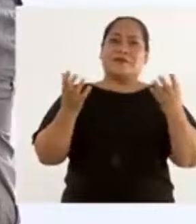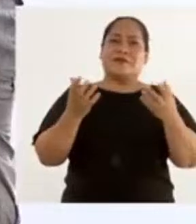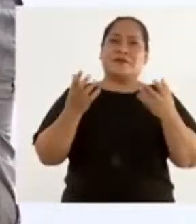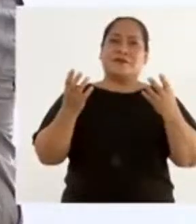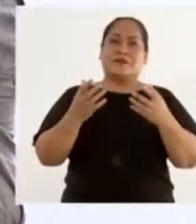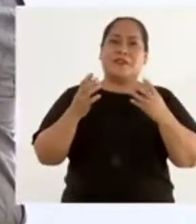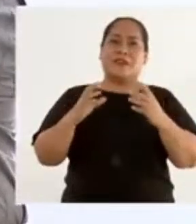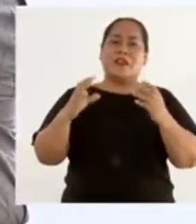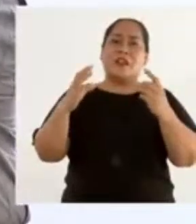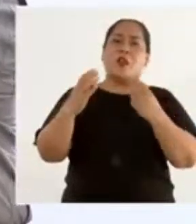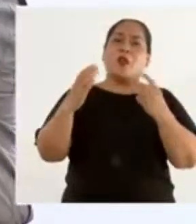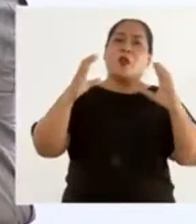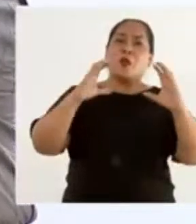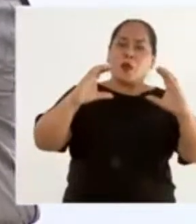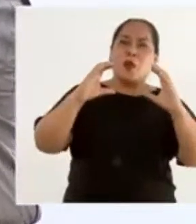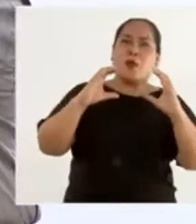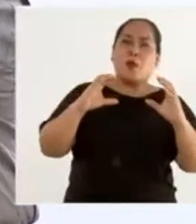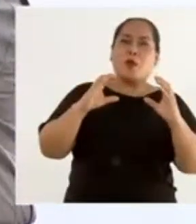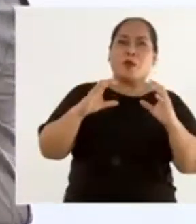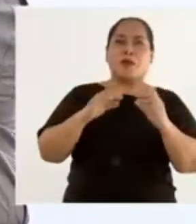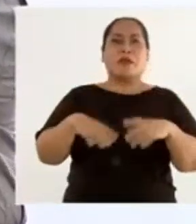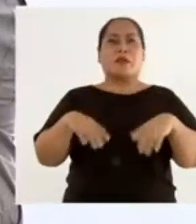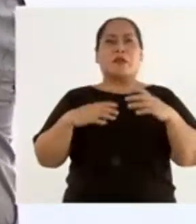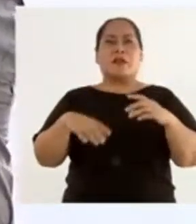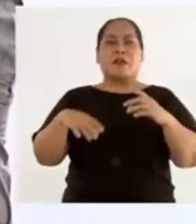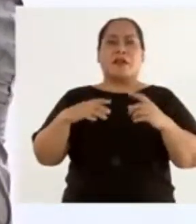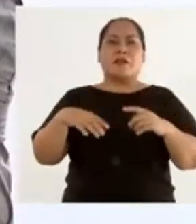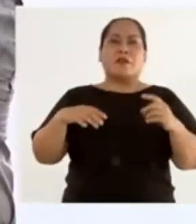impermeabilización, rehabilitación de quirófanos, equipamiento, contratación